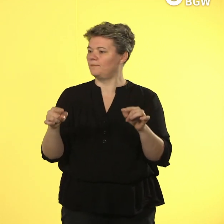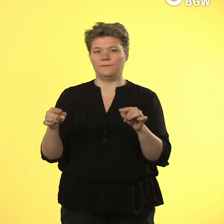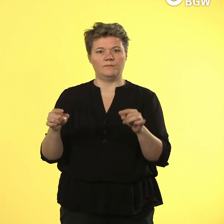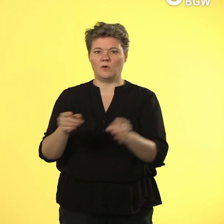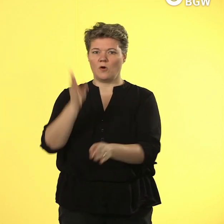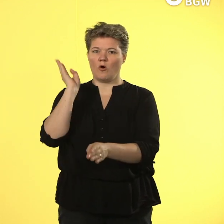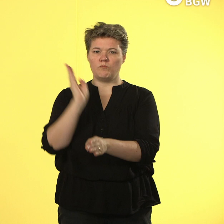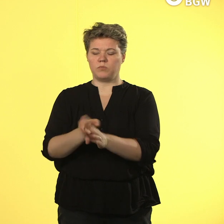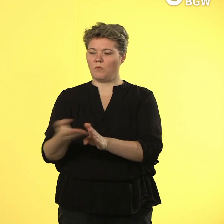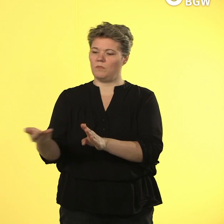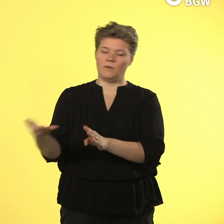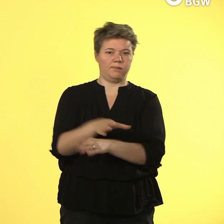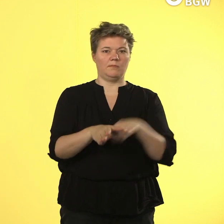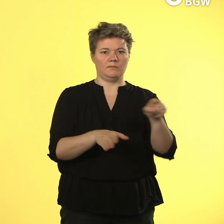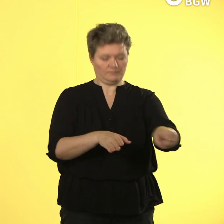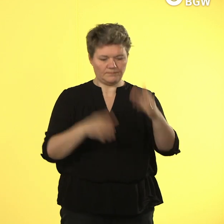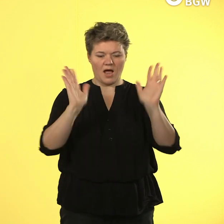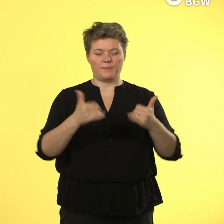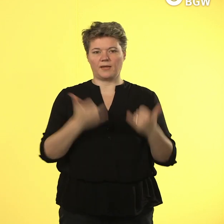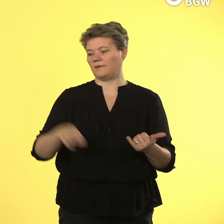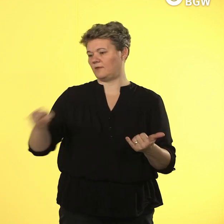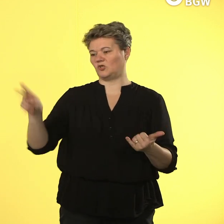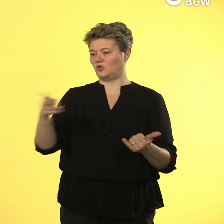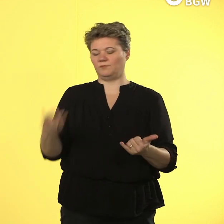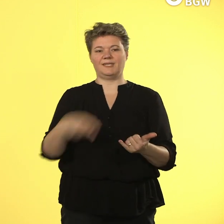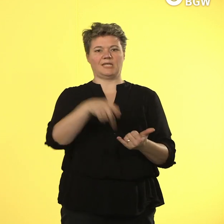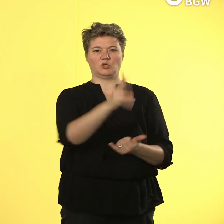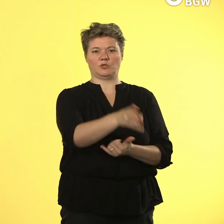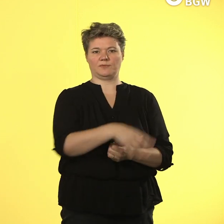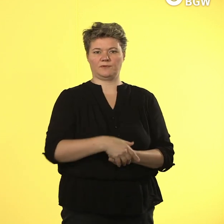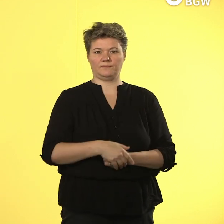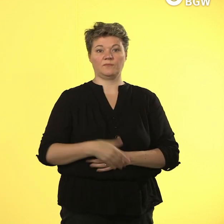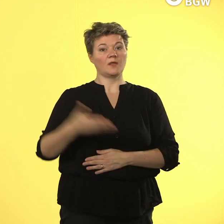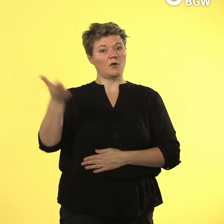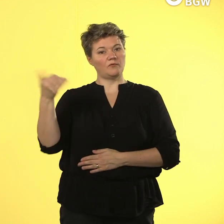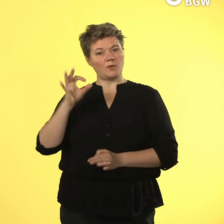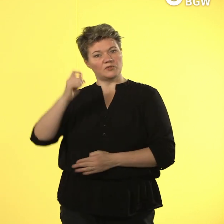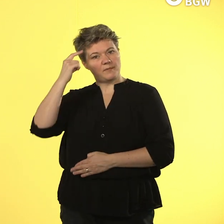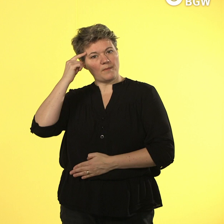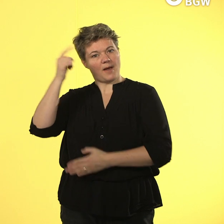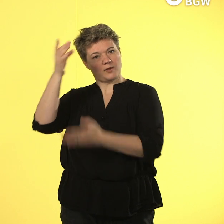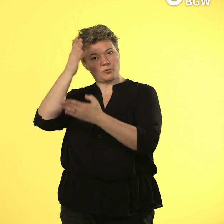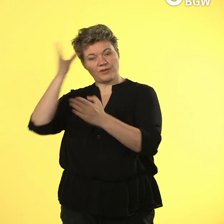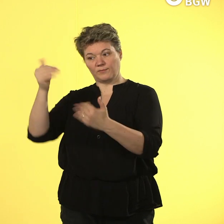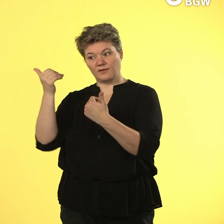Wenn man vorher eine Sichtweise hatte, dann kann man das eventuell blöd finden, wie jetzt diese alte Sichtweise abgelehnt wird.